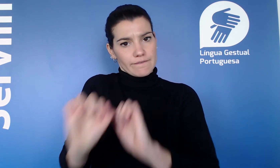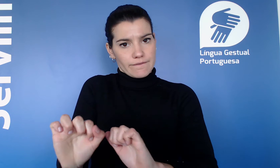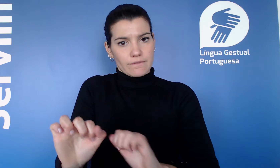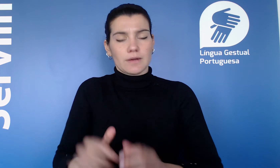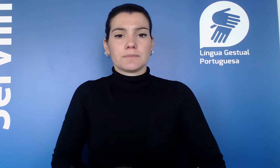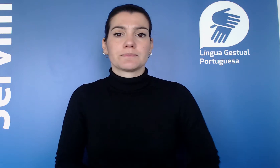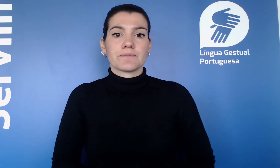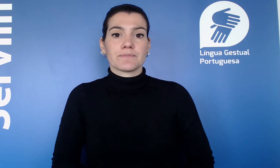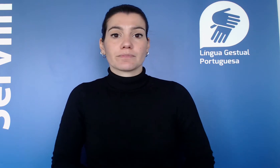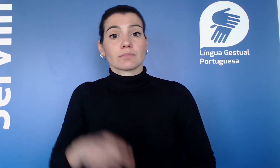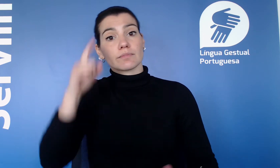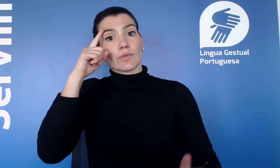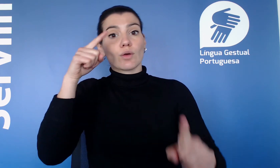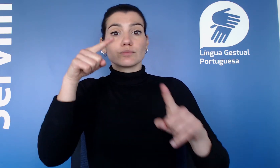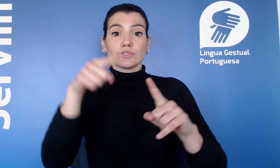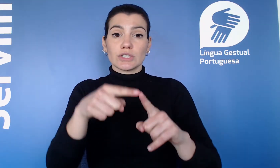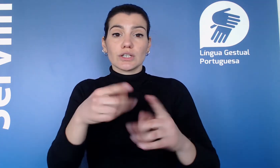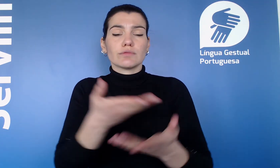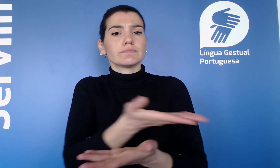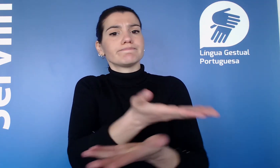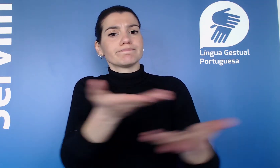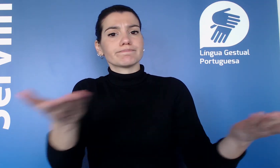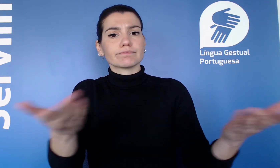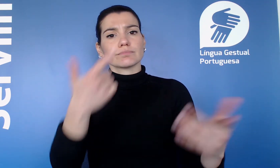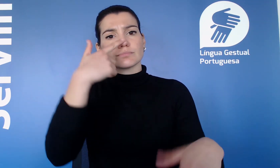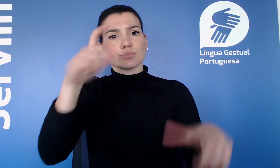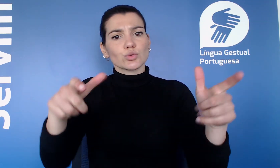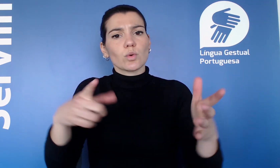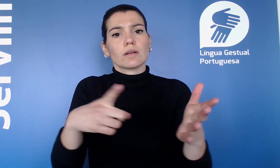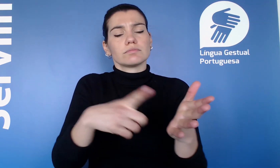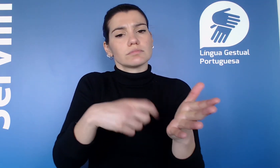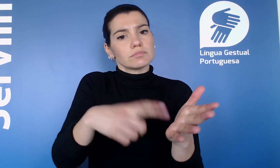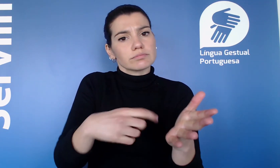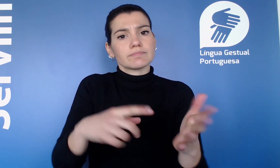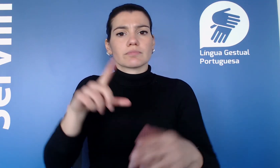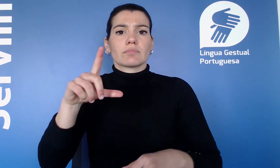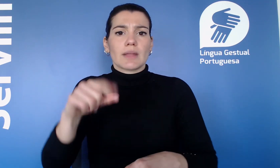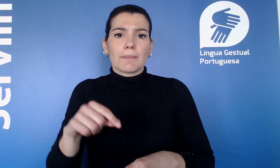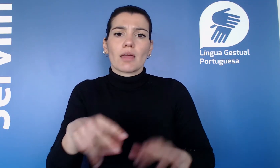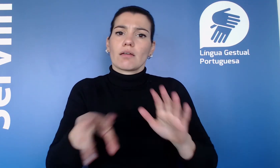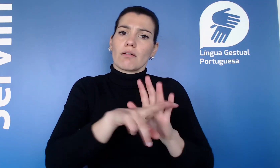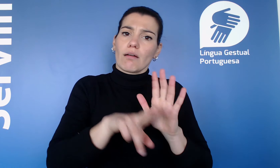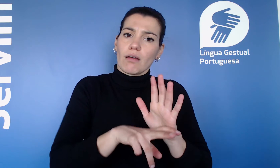GGND disponibiliza em parceria com o Serviin, um serviço de atendimento dedicado à comunidade surda.